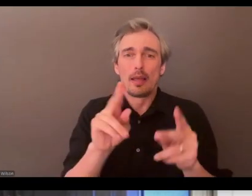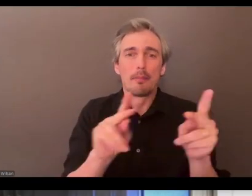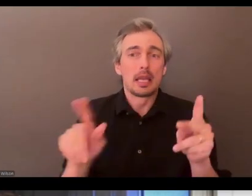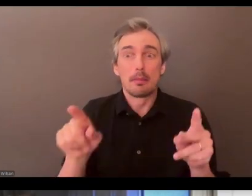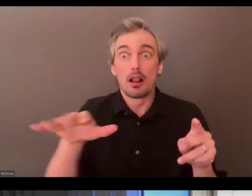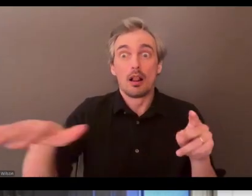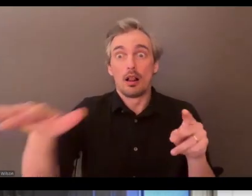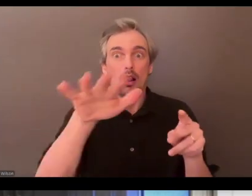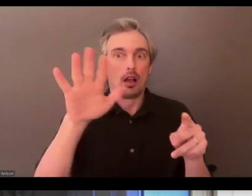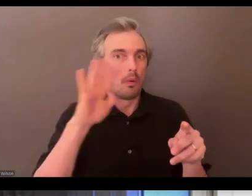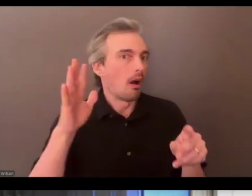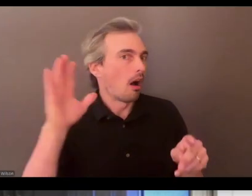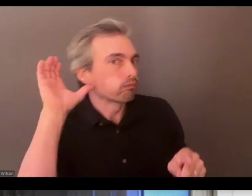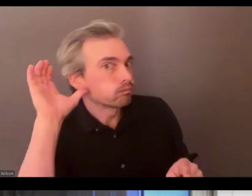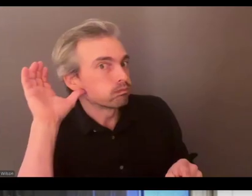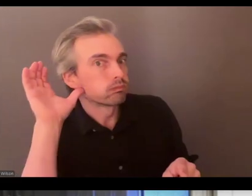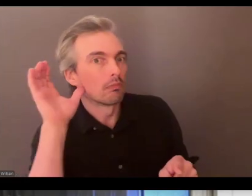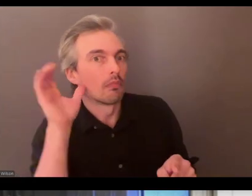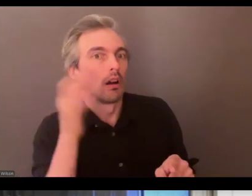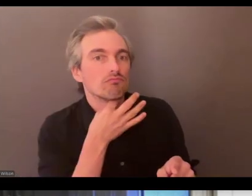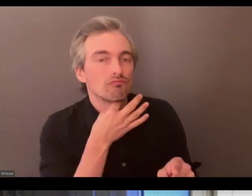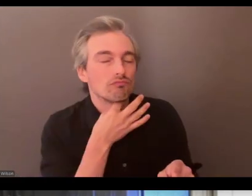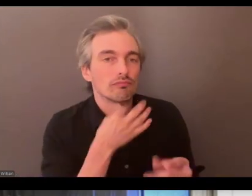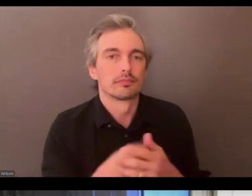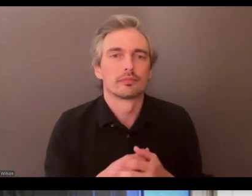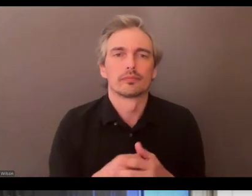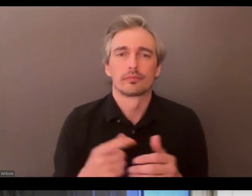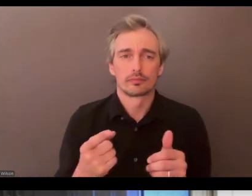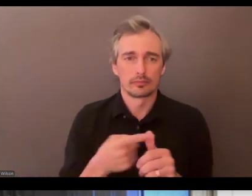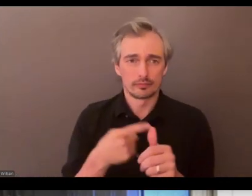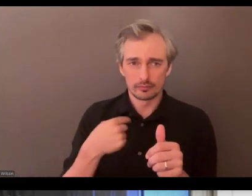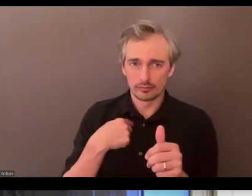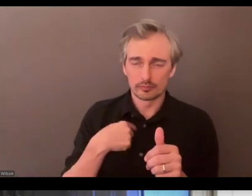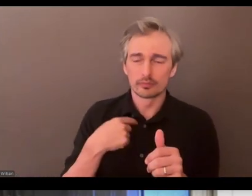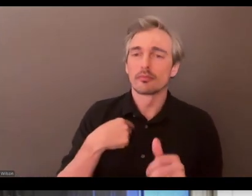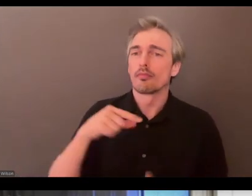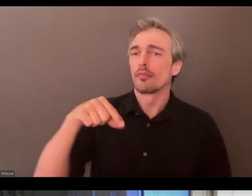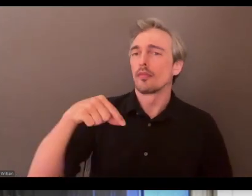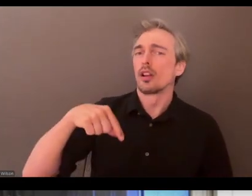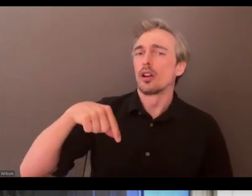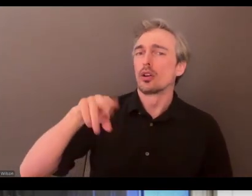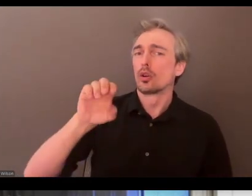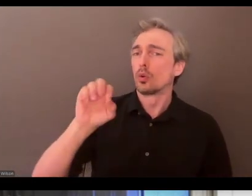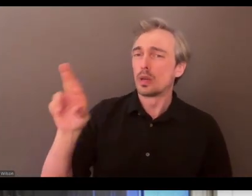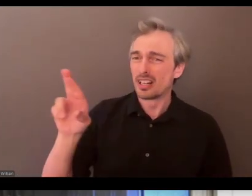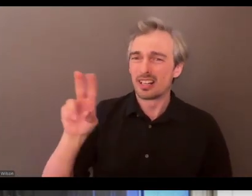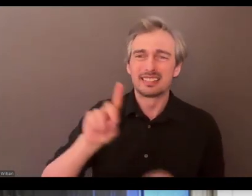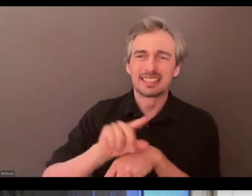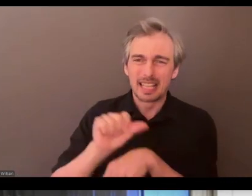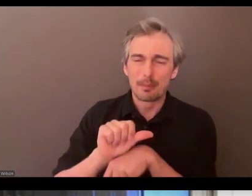まず、私についてお話しします。 私はクィアで障害を持つノンバイナリ ーのアクセシビリティ戦略家です。